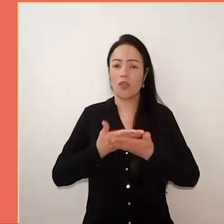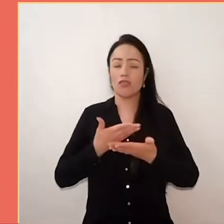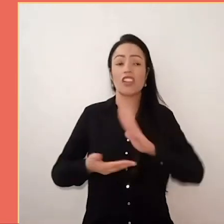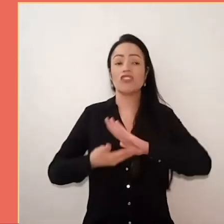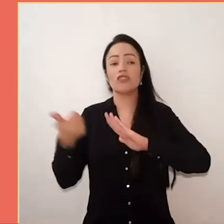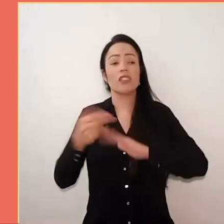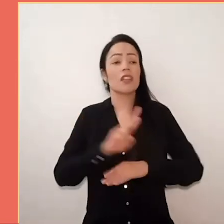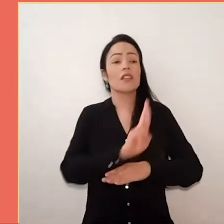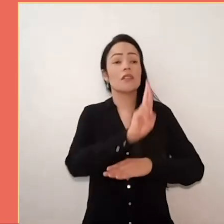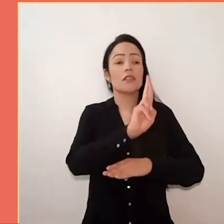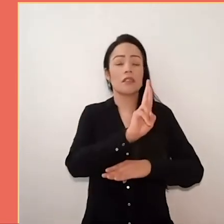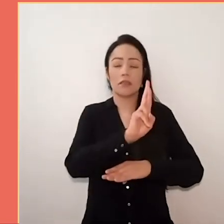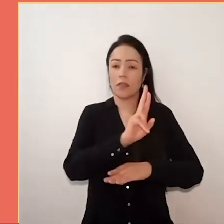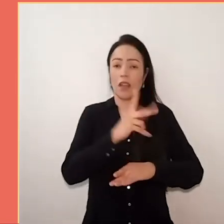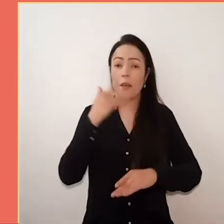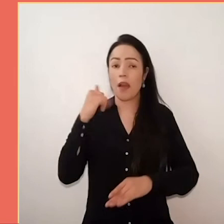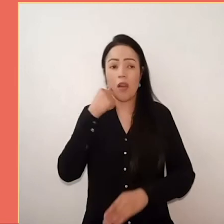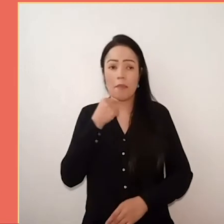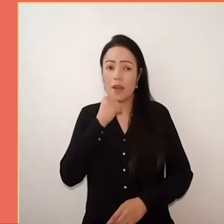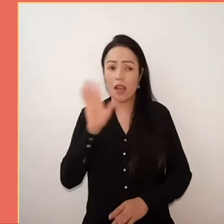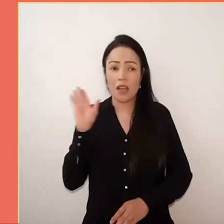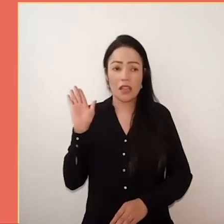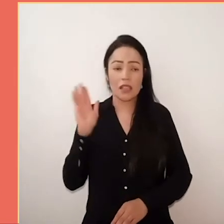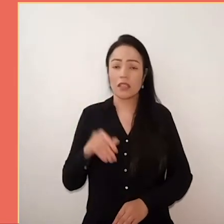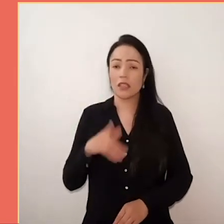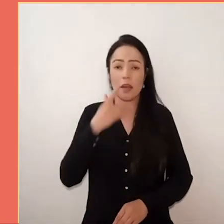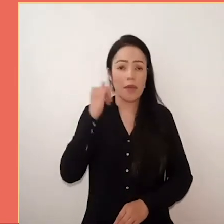É o papai ou a mamãe, papai ou a mamãe nos foneminhas.